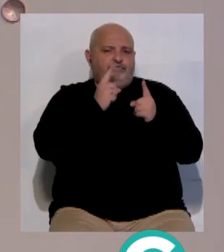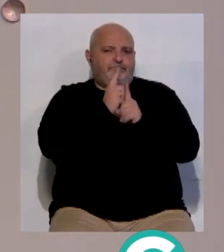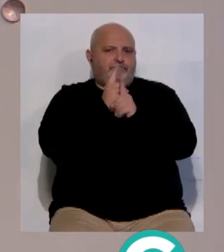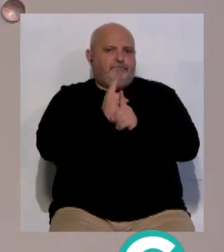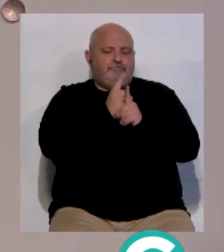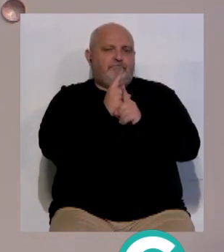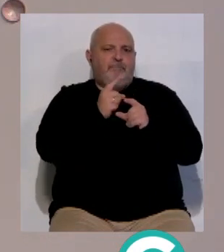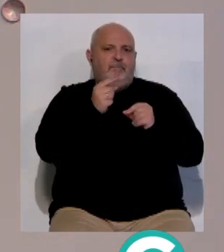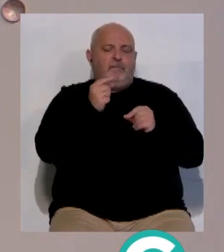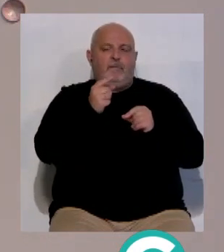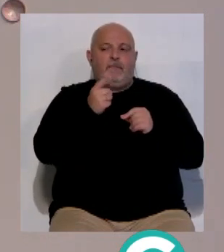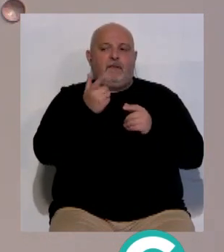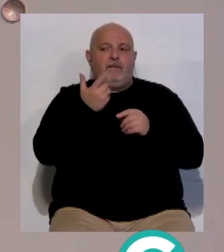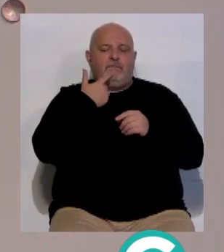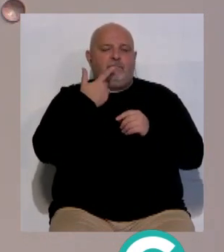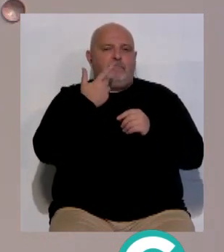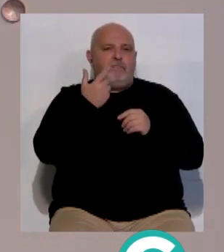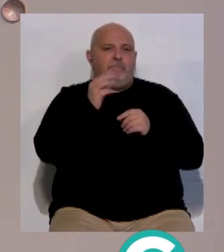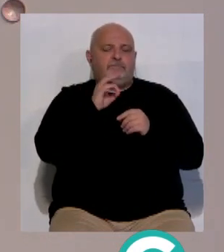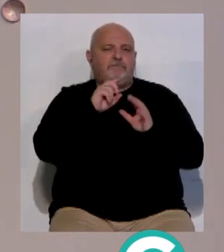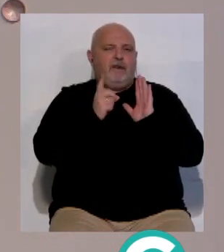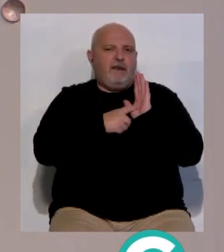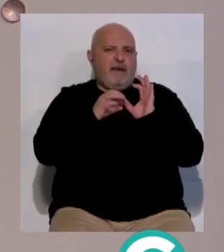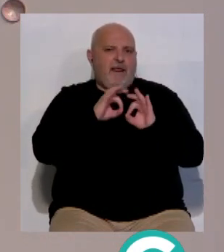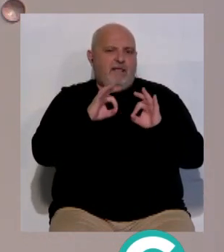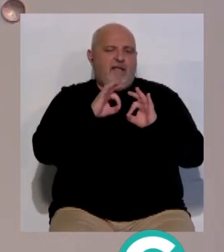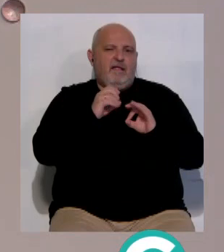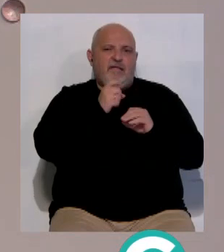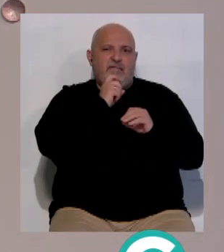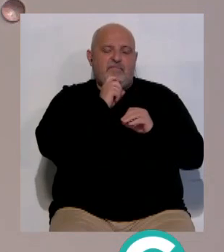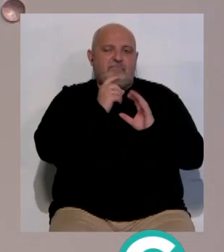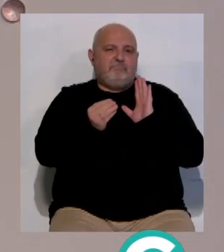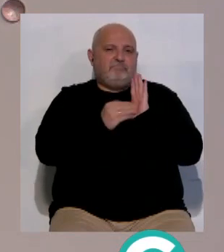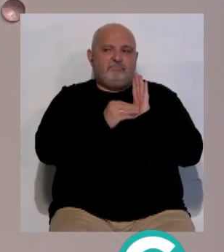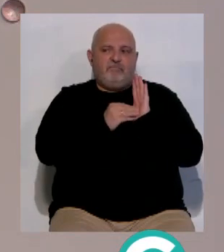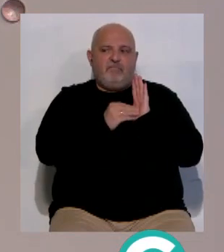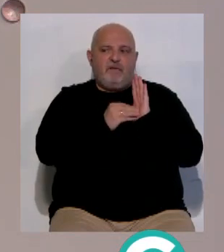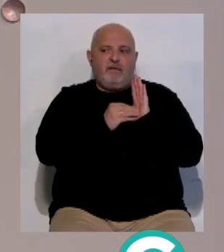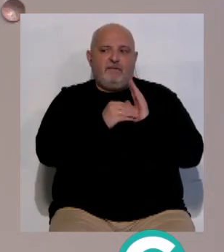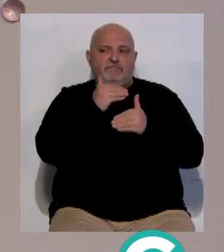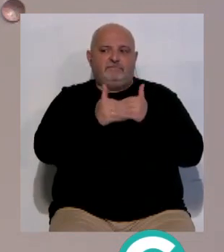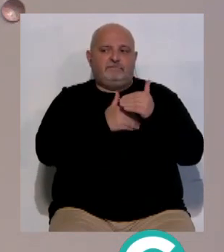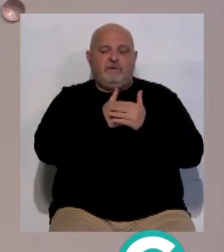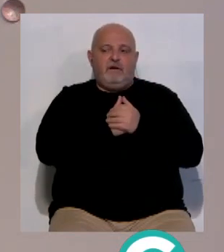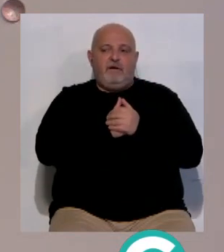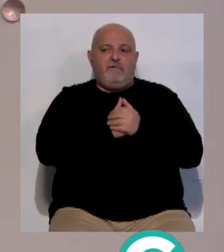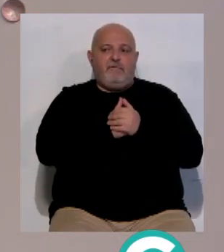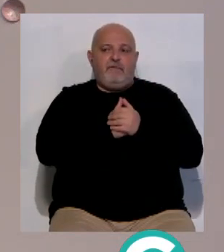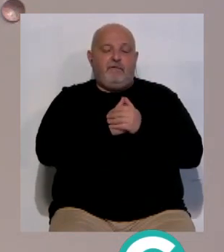de Gol no se salta la la ley eso es muy difícil que te que te vayan a esto y bueno y Alejo fue